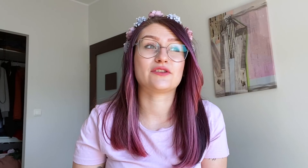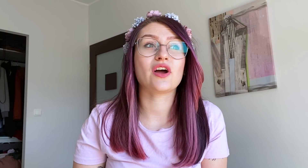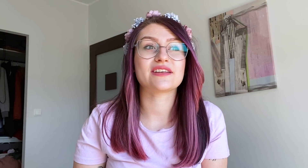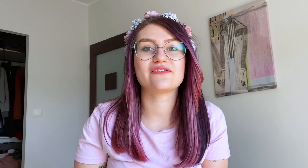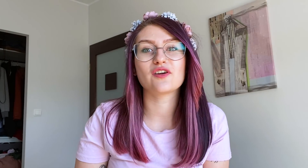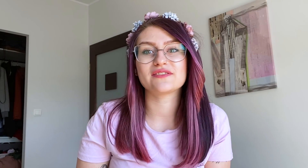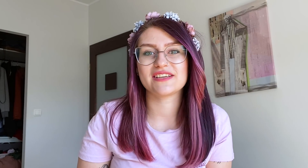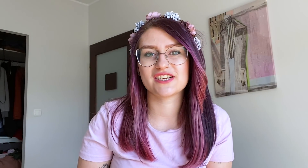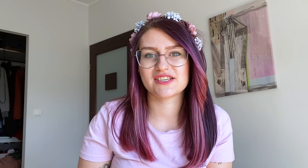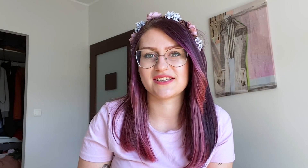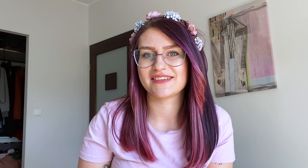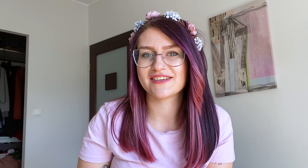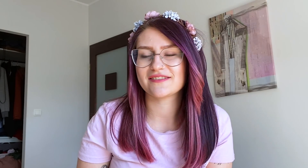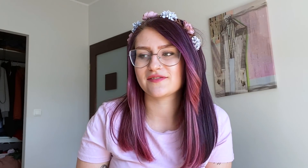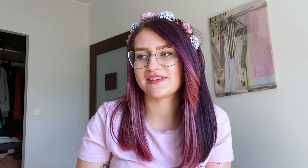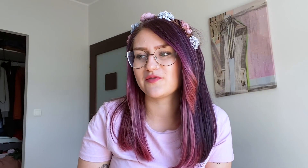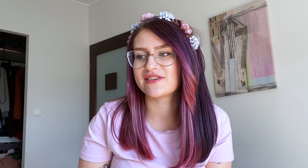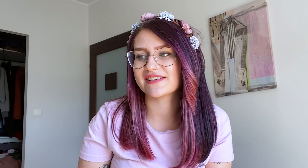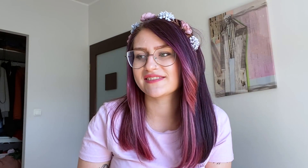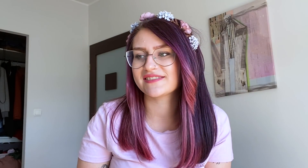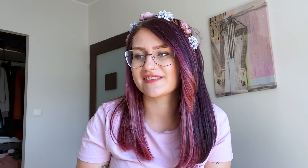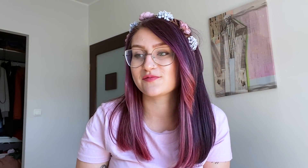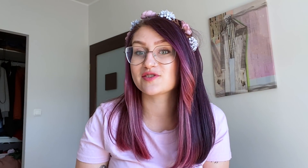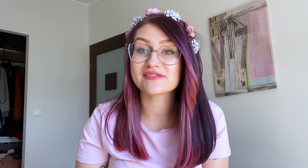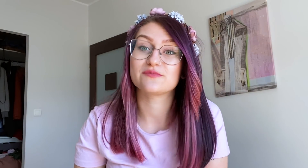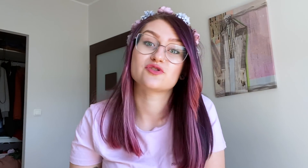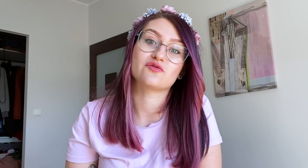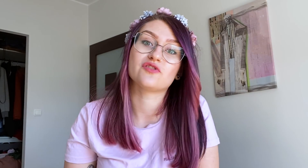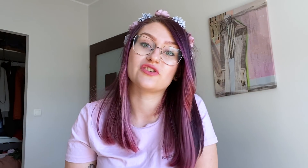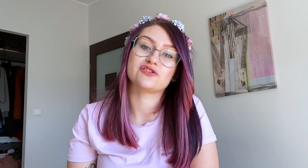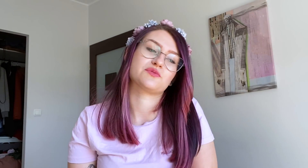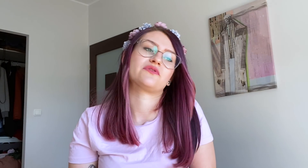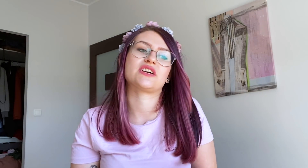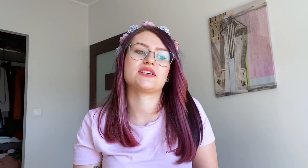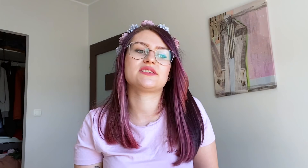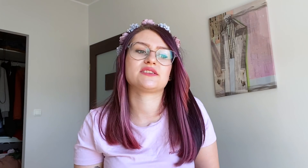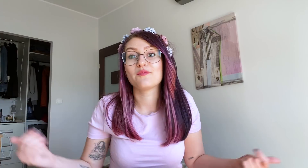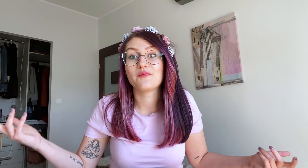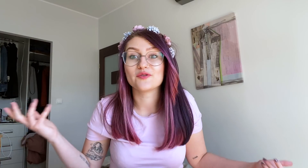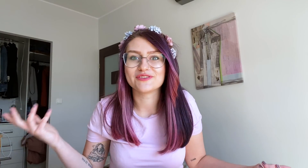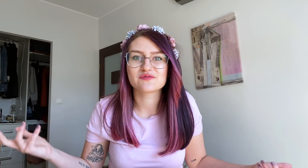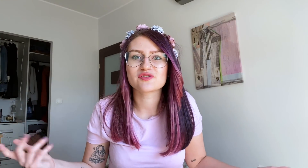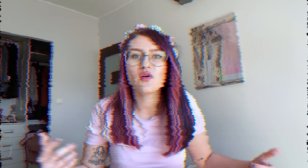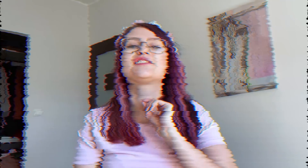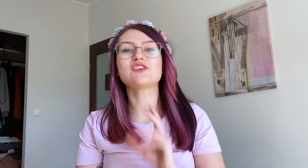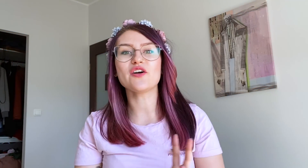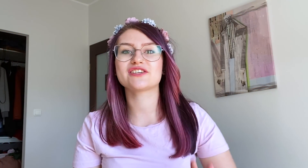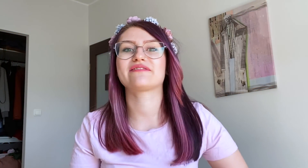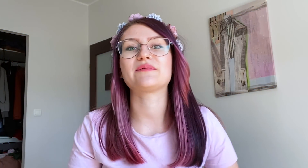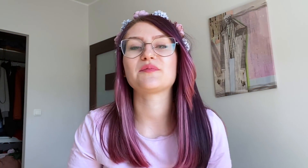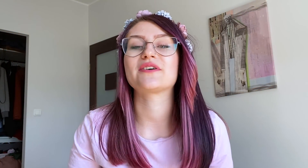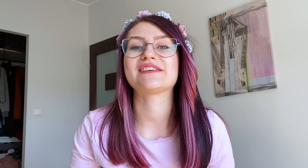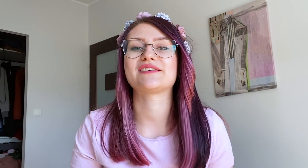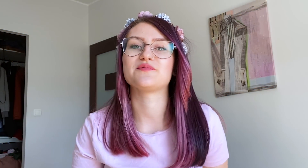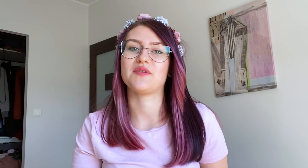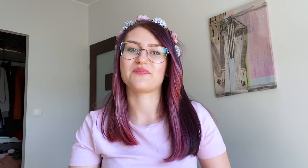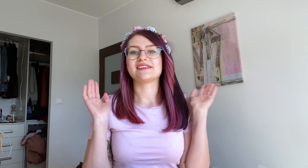Trochę to tak wygląda ich życie, nie? Że to cały czas słyszący muszą do nich coś powtarzać, bo oni nie słyszą. Co jeszcze w tamtym okresie robiłam?